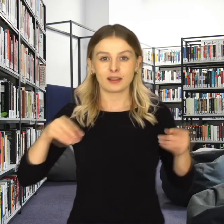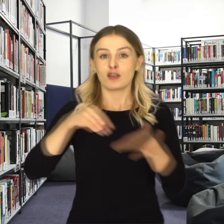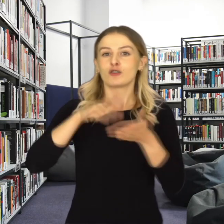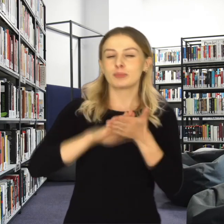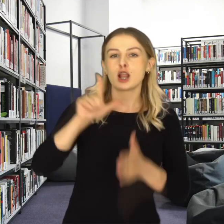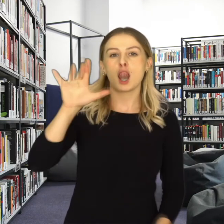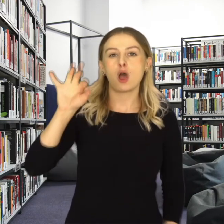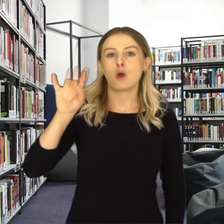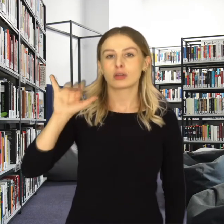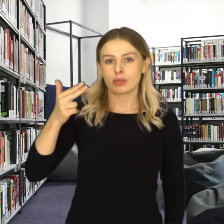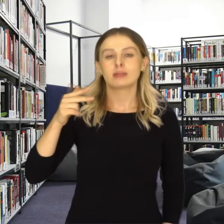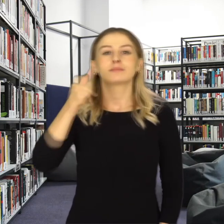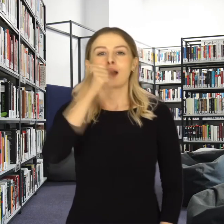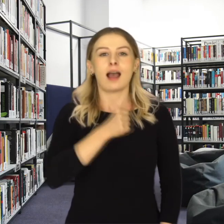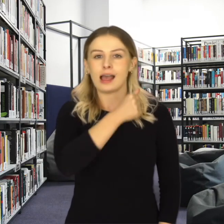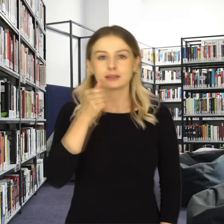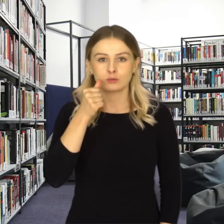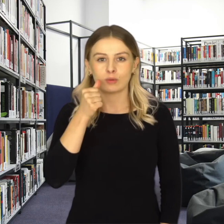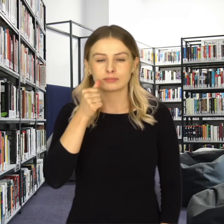Wpisz login i hasło.